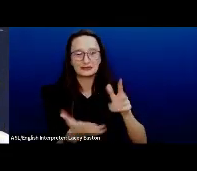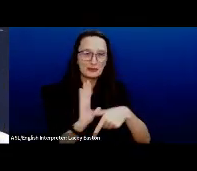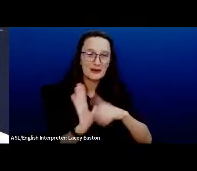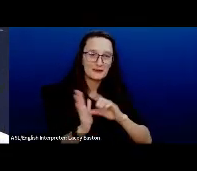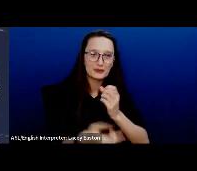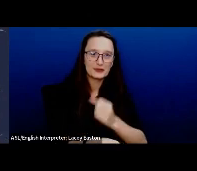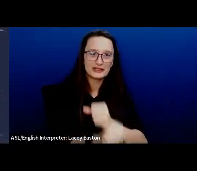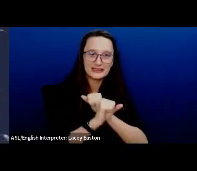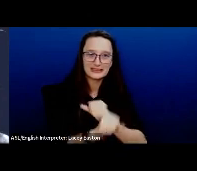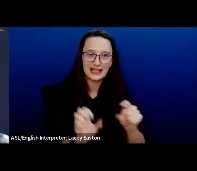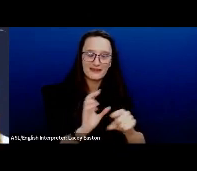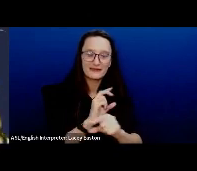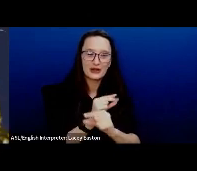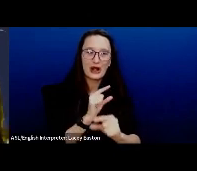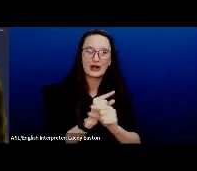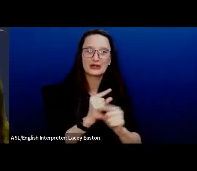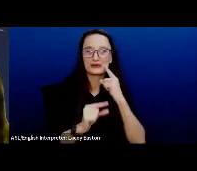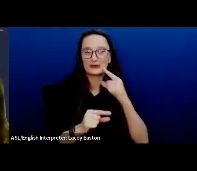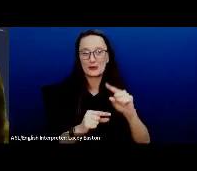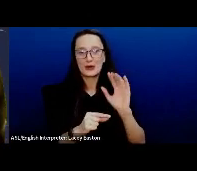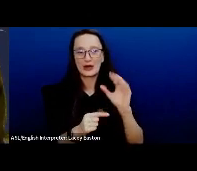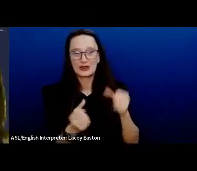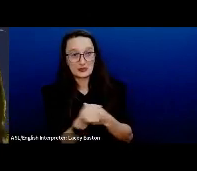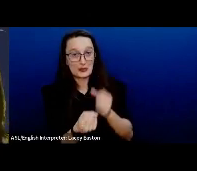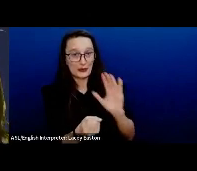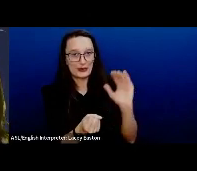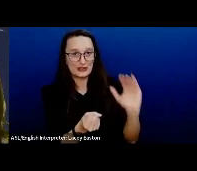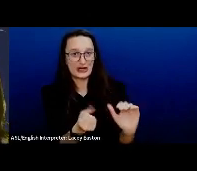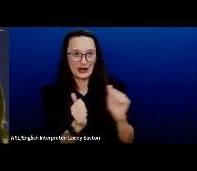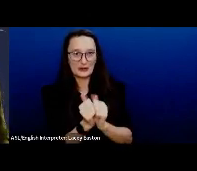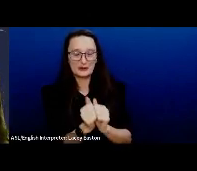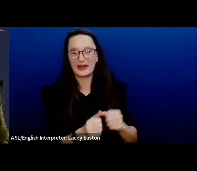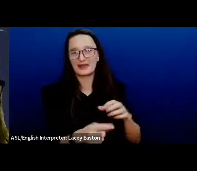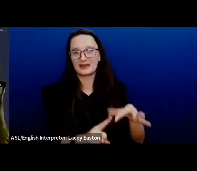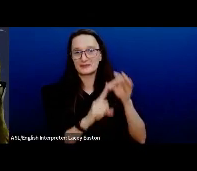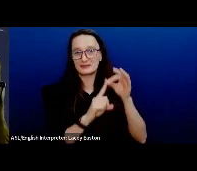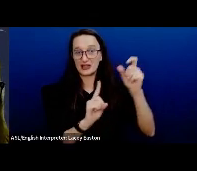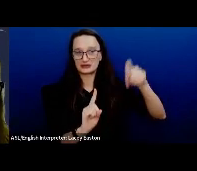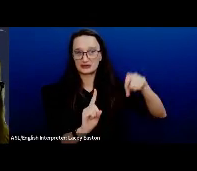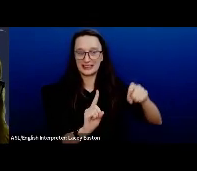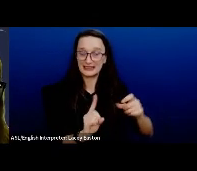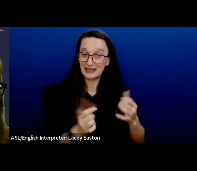llegamos al punto, sí, son las 12 en punto, así que creo que terminamos en una hora, así que